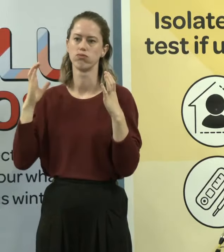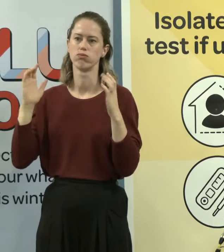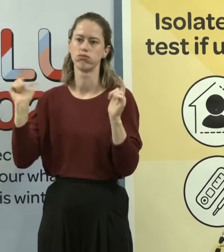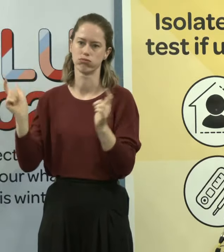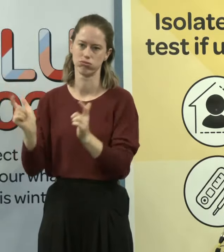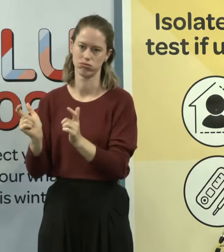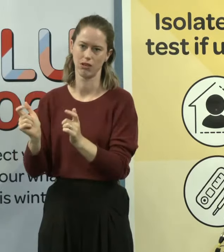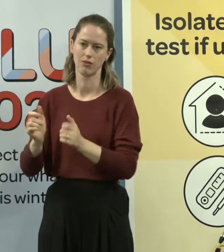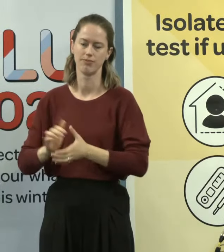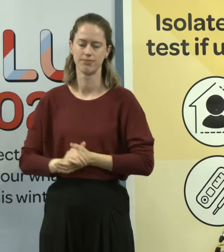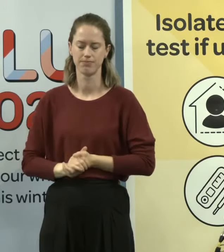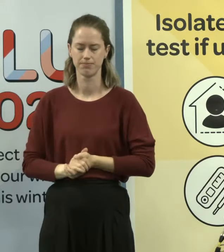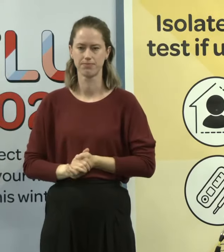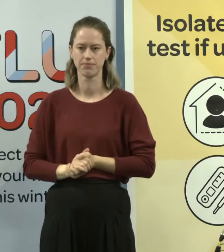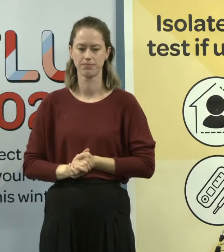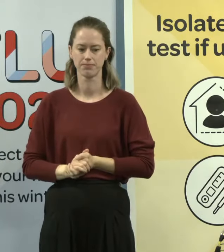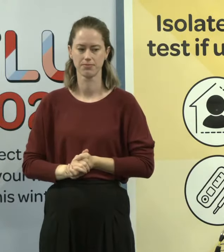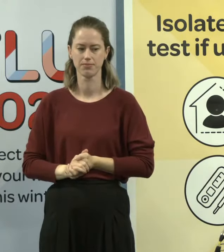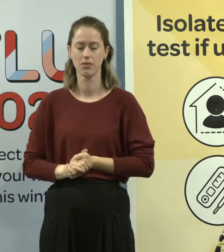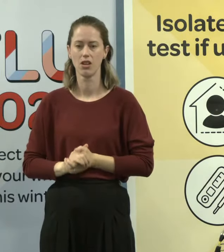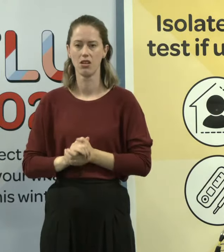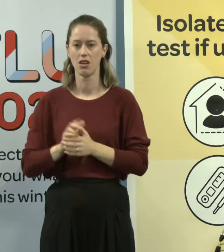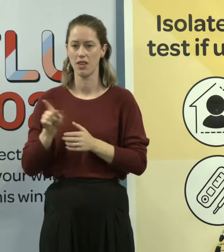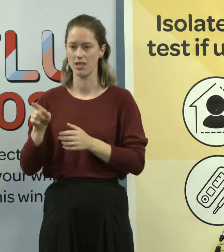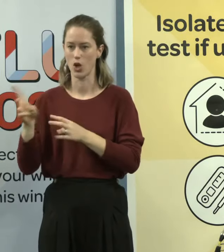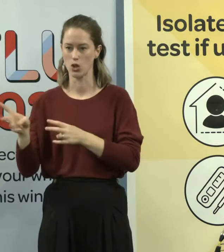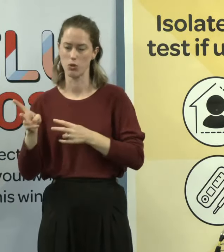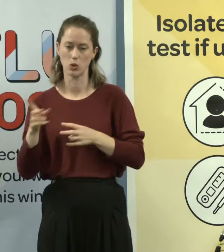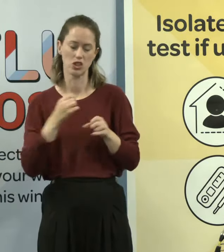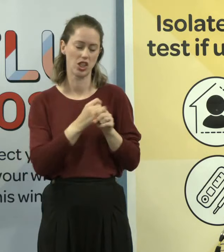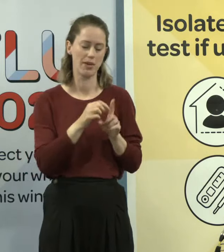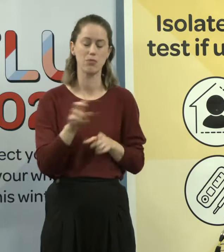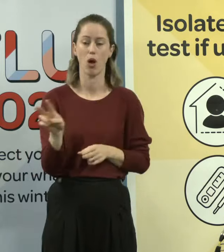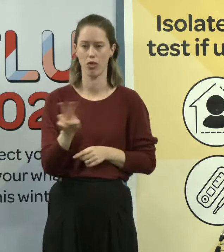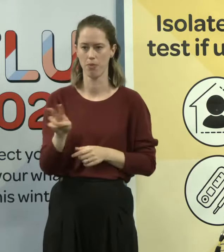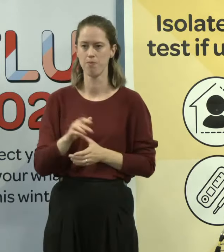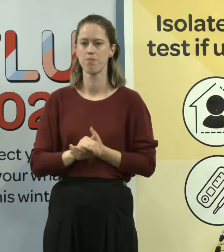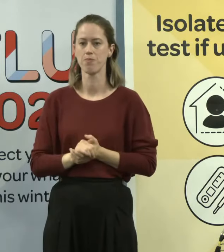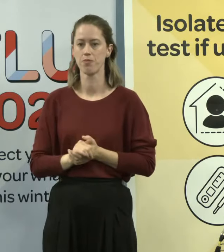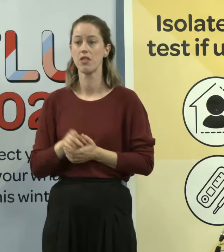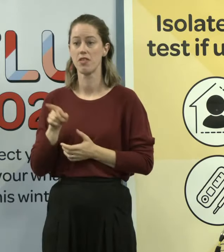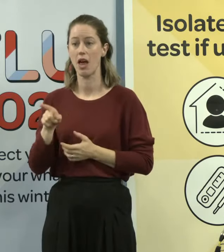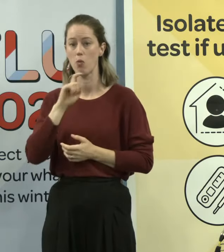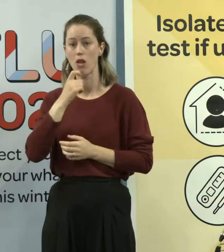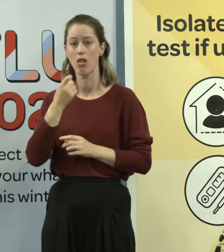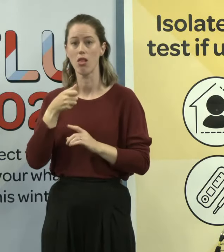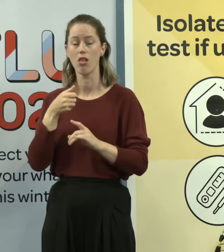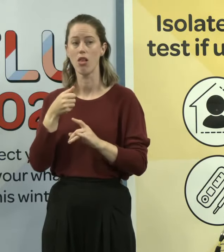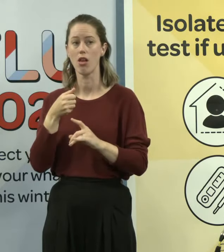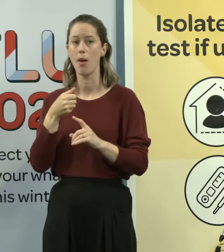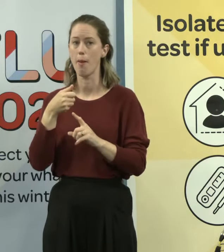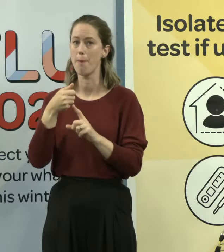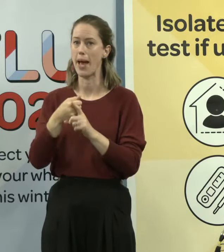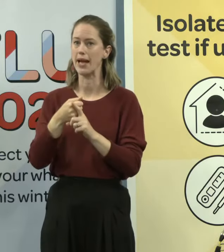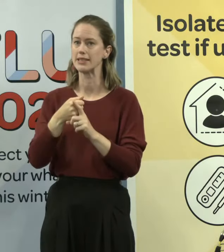mema o te whanau. A, i te mea kei te heke haere tonu nga nama